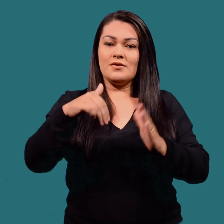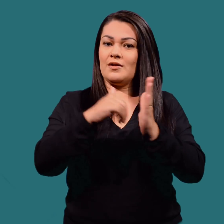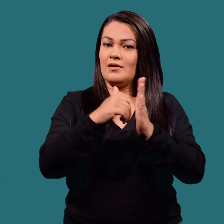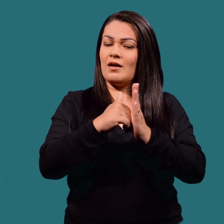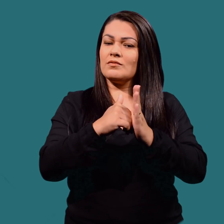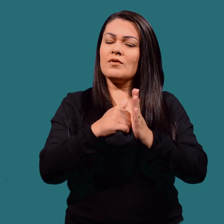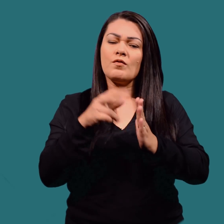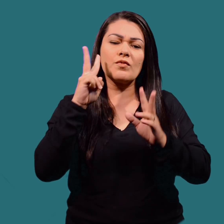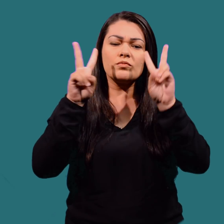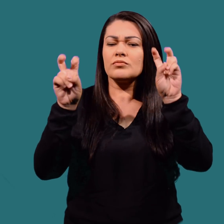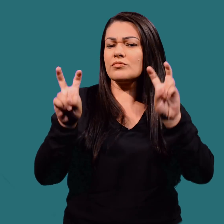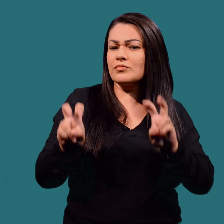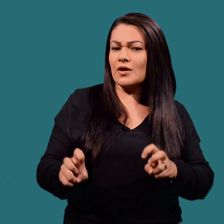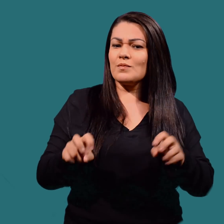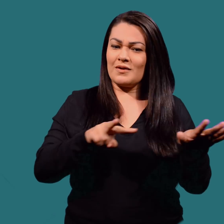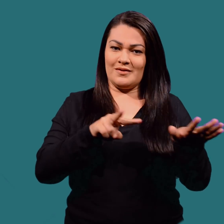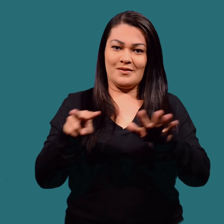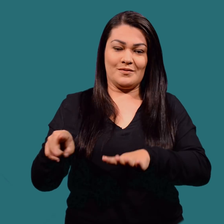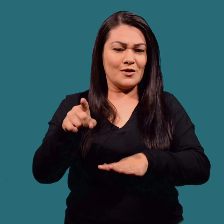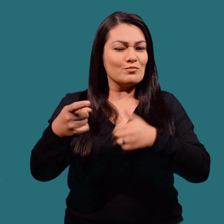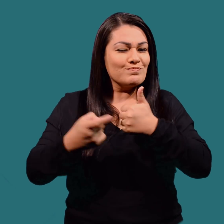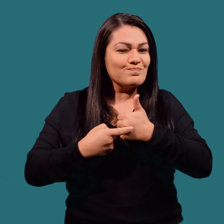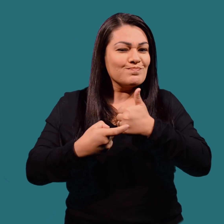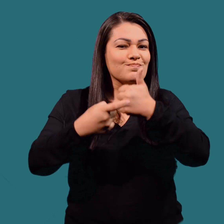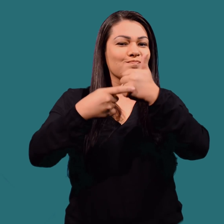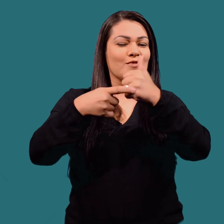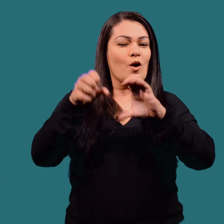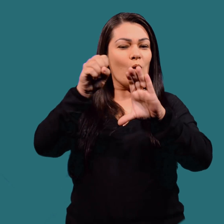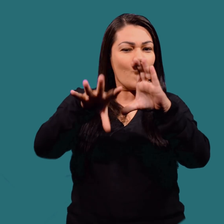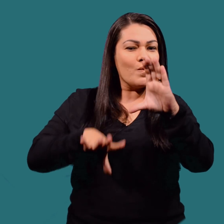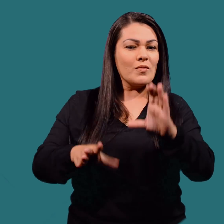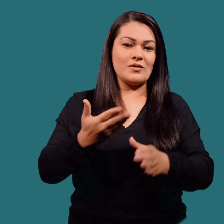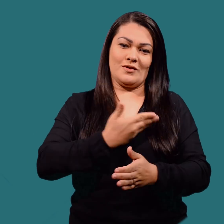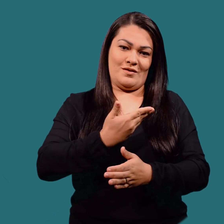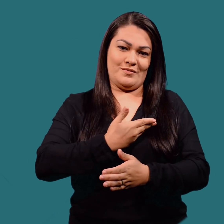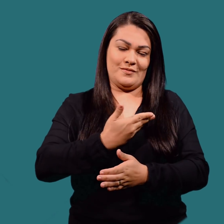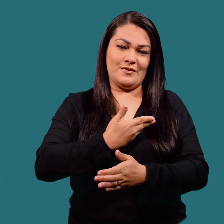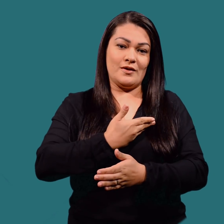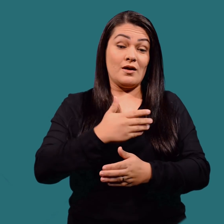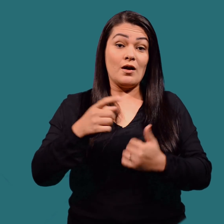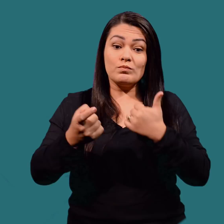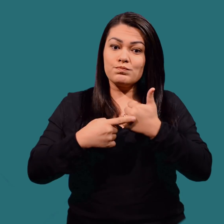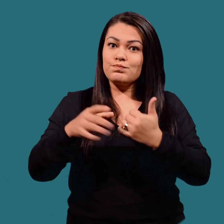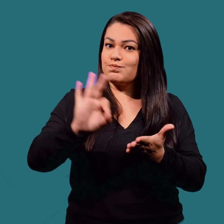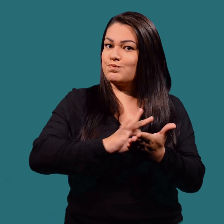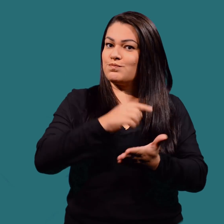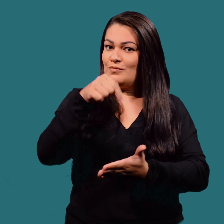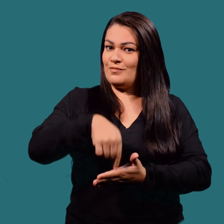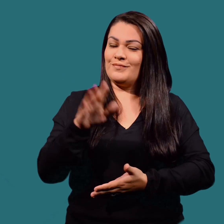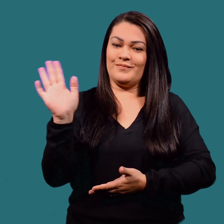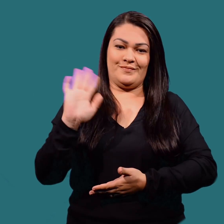foi destaque na semana. Se vc curtiu esse vídeo, compartilha aí com seus amigos. E ajuda nosso canal! Eu espero a sua inscrição! Até mais!